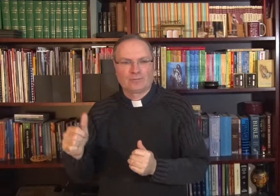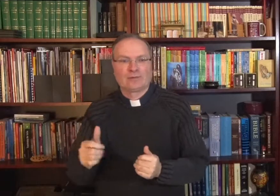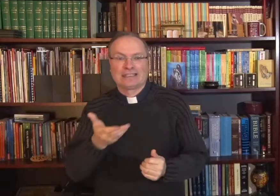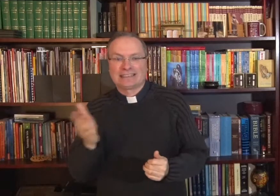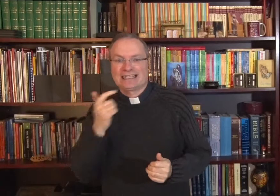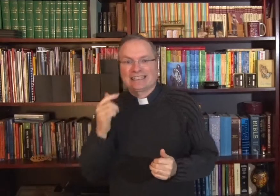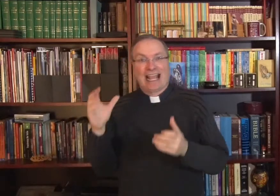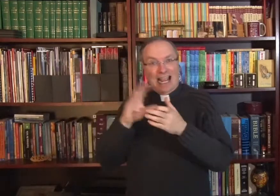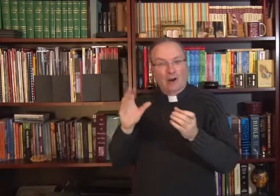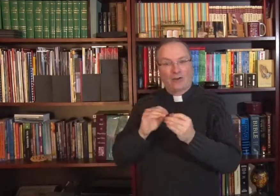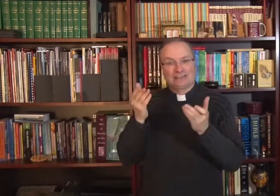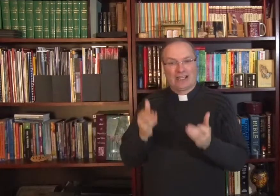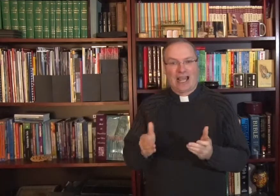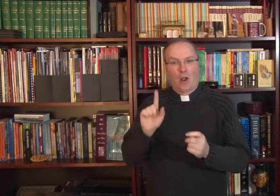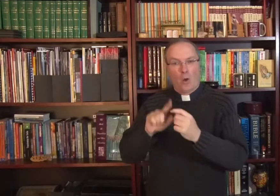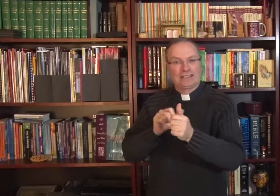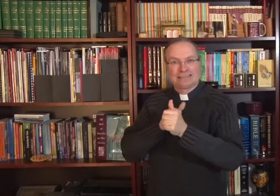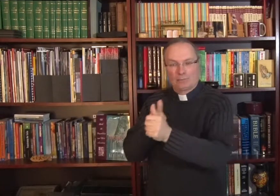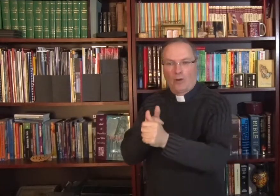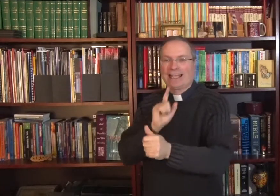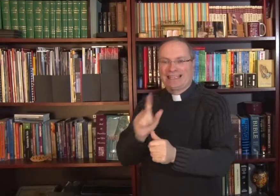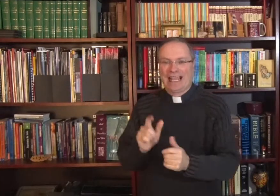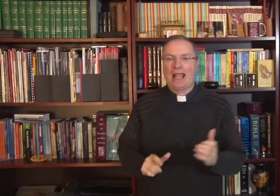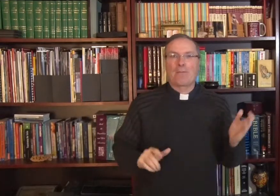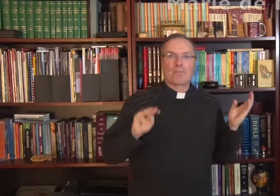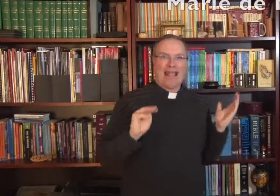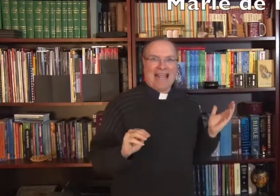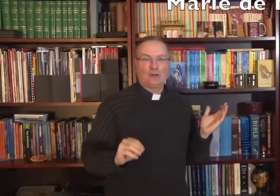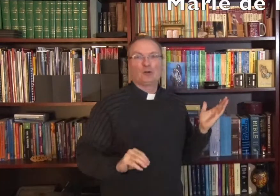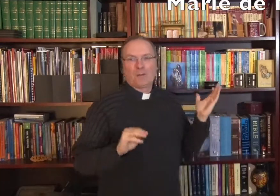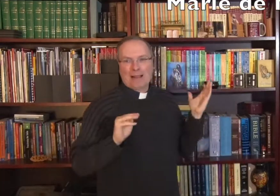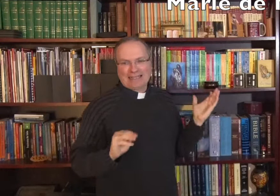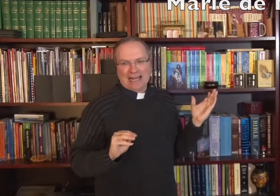Celles qui racontèrent cela aux apôtres étaient Marie de Magdala,